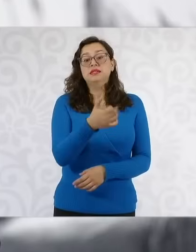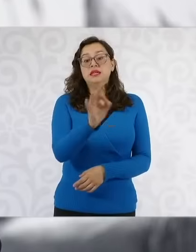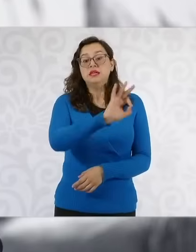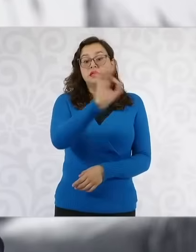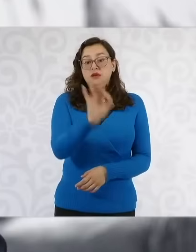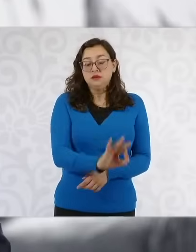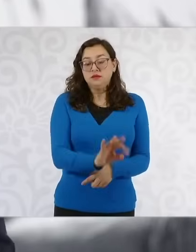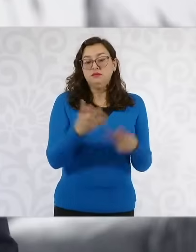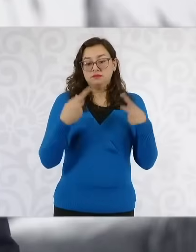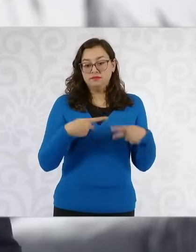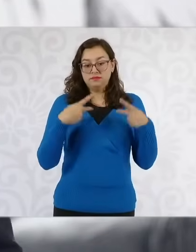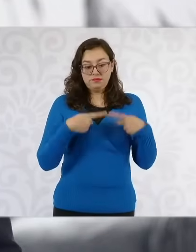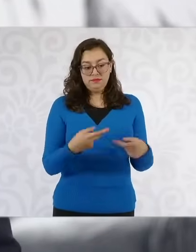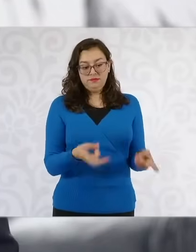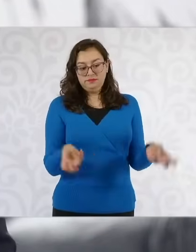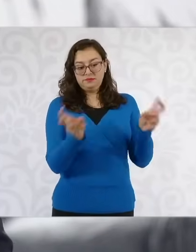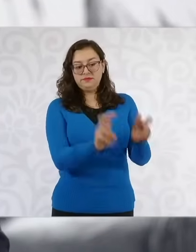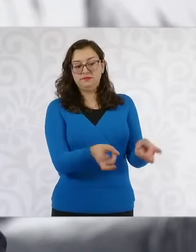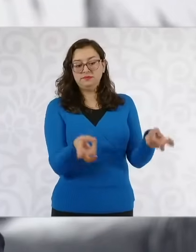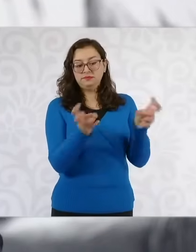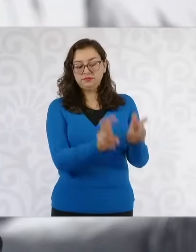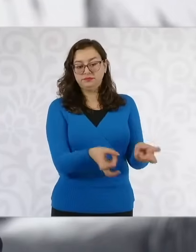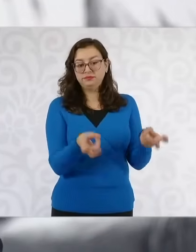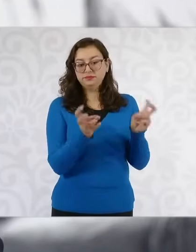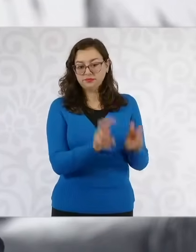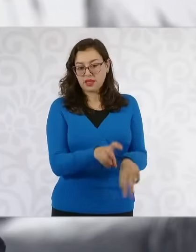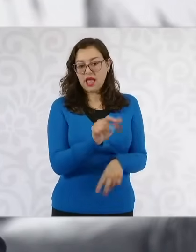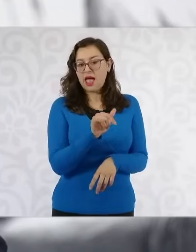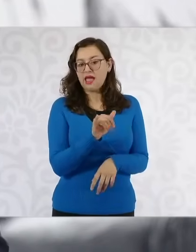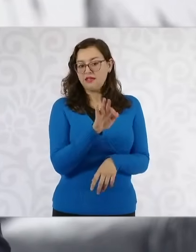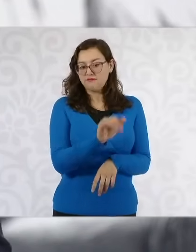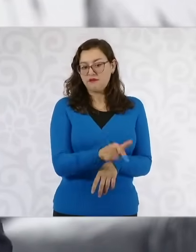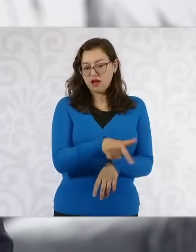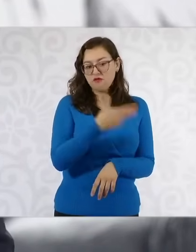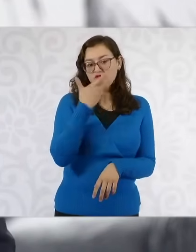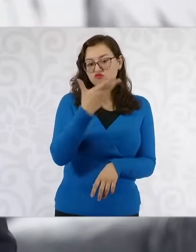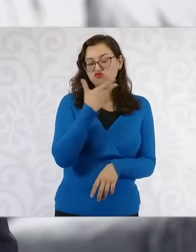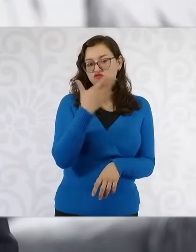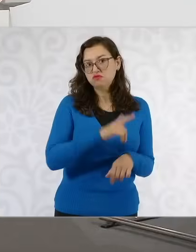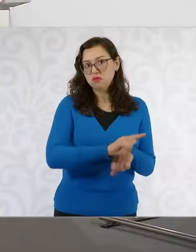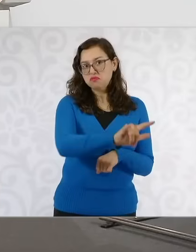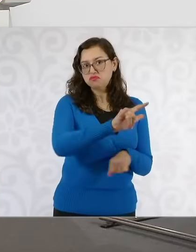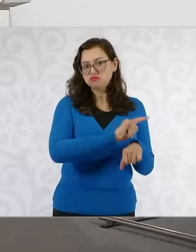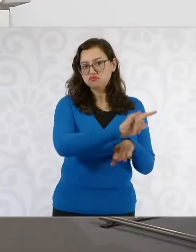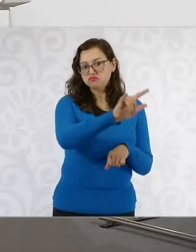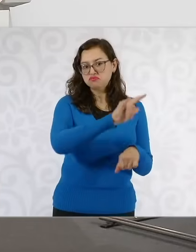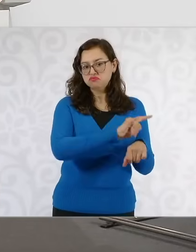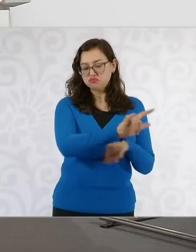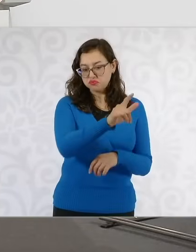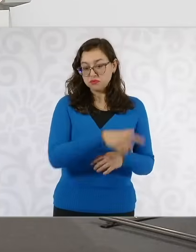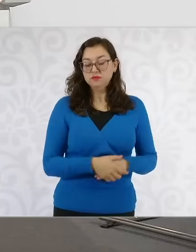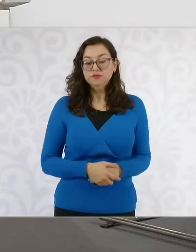que emplearon el Aeropuerto Internacional Felipe Ángeles para sus viajes mexicana conocedora de la